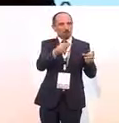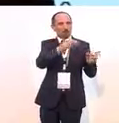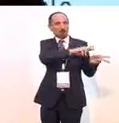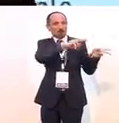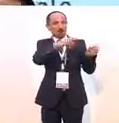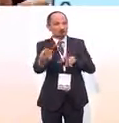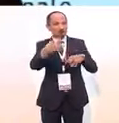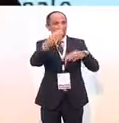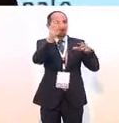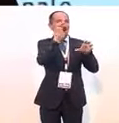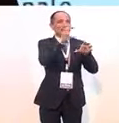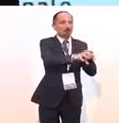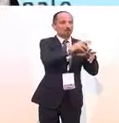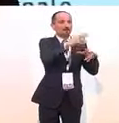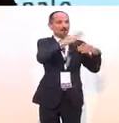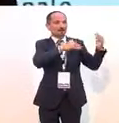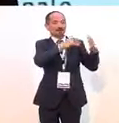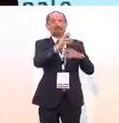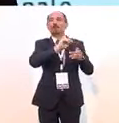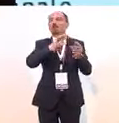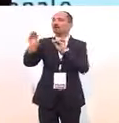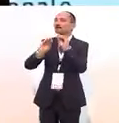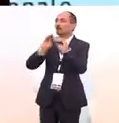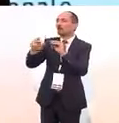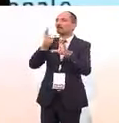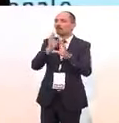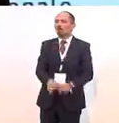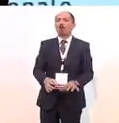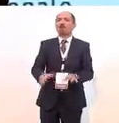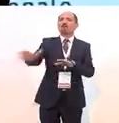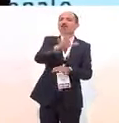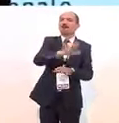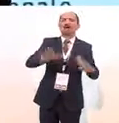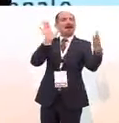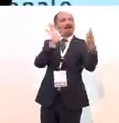latino e poi interrogandoli, davanti ai luoghi della battaglia nel parco archeologico. A